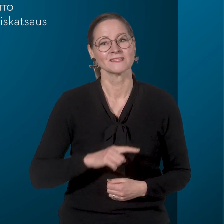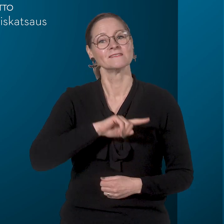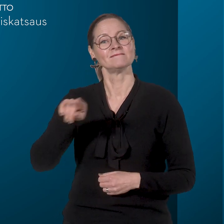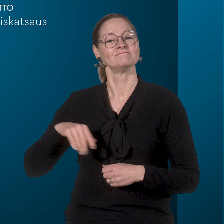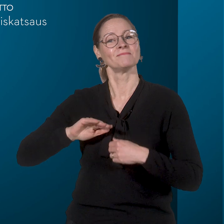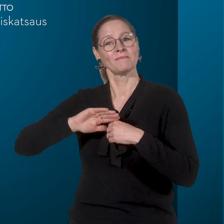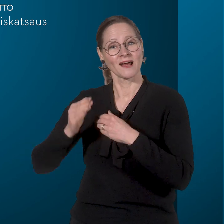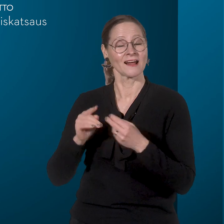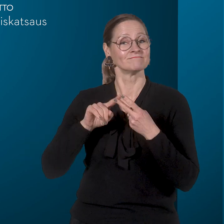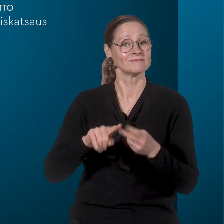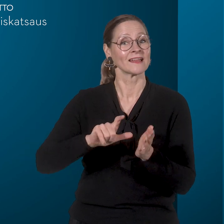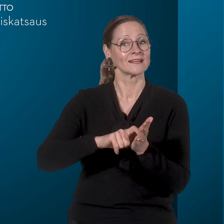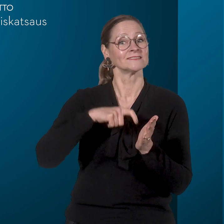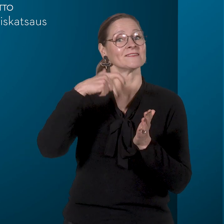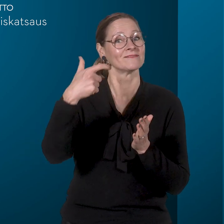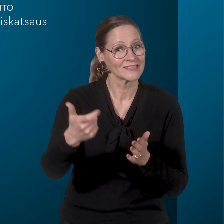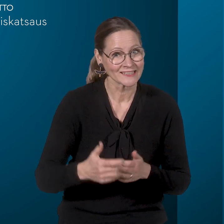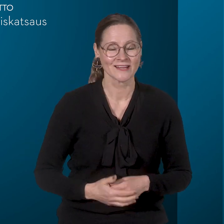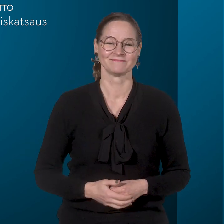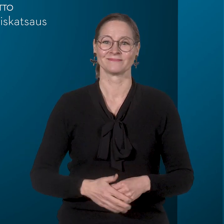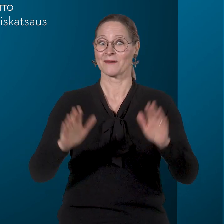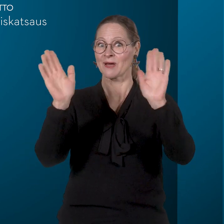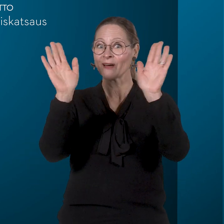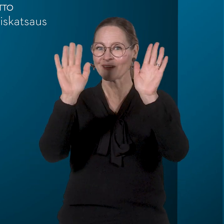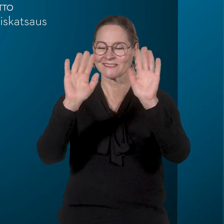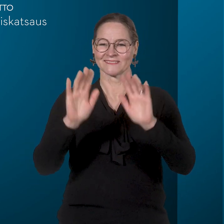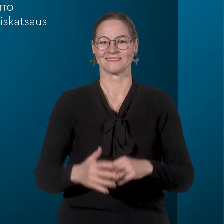Palaamme asiaan taas ensi viikolla, moi moi!